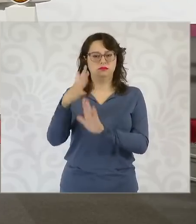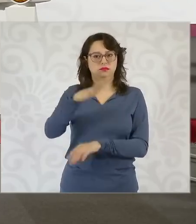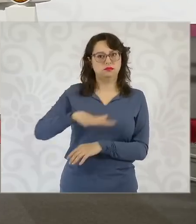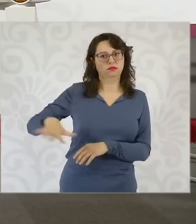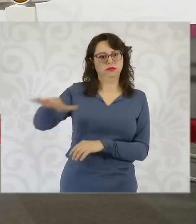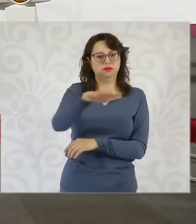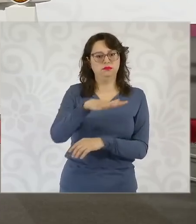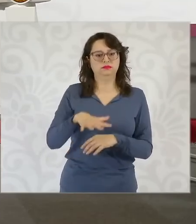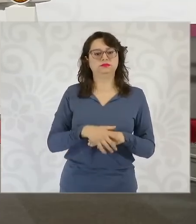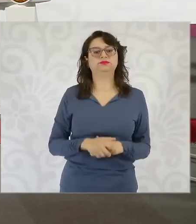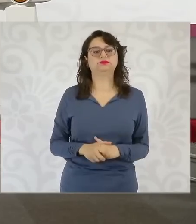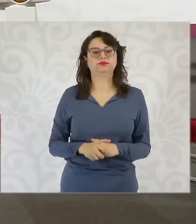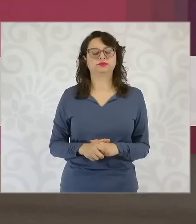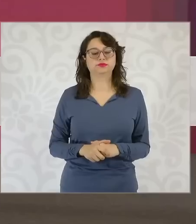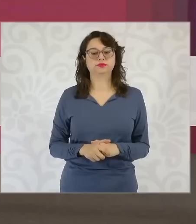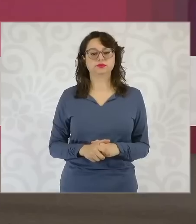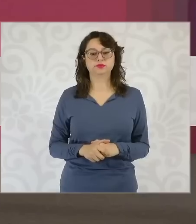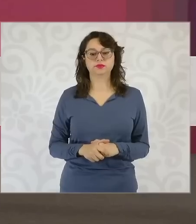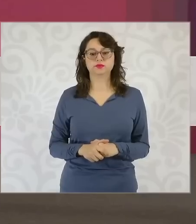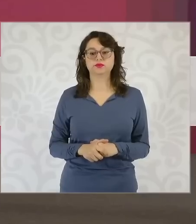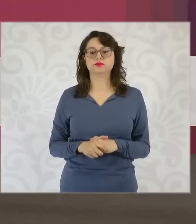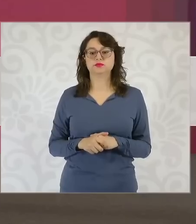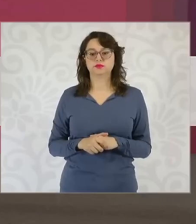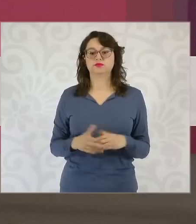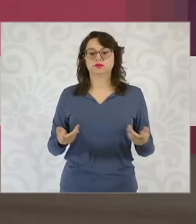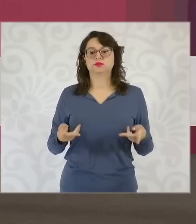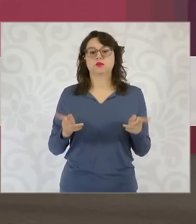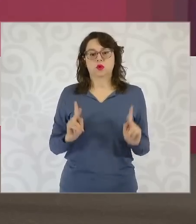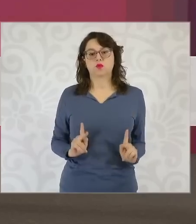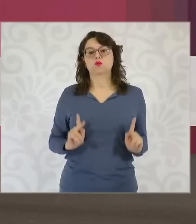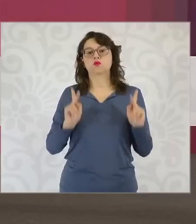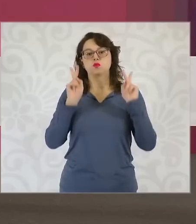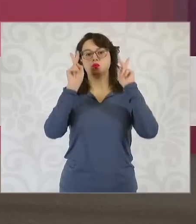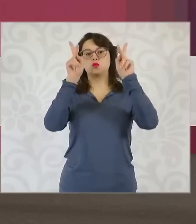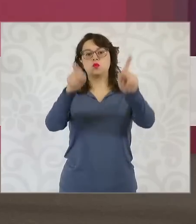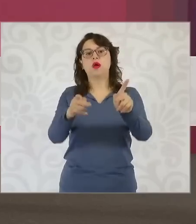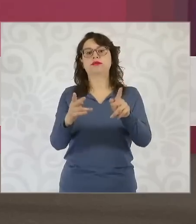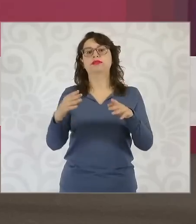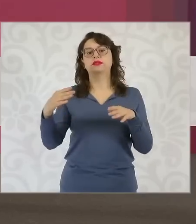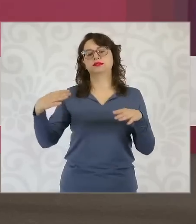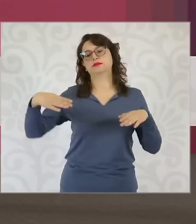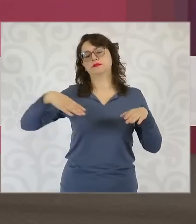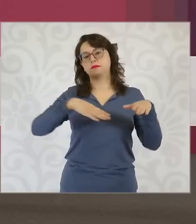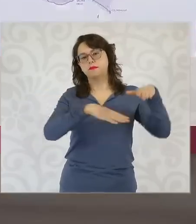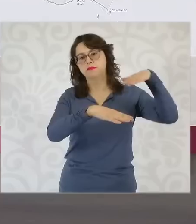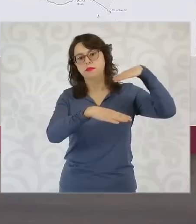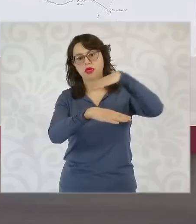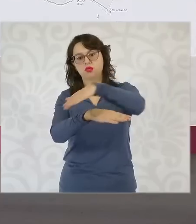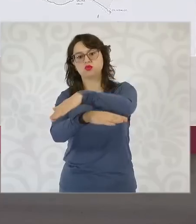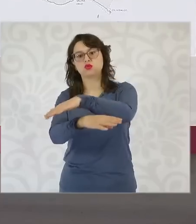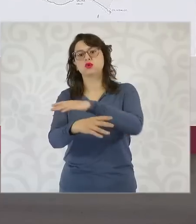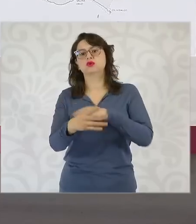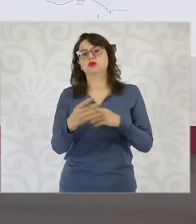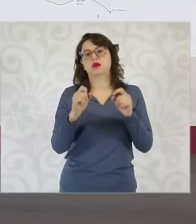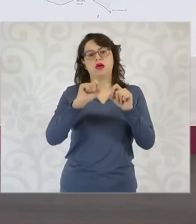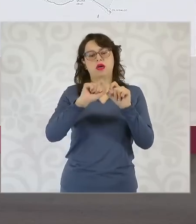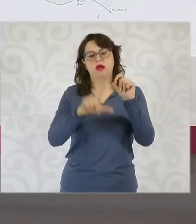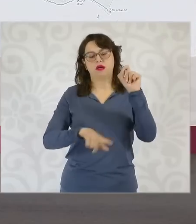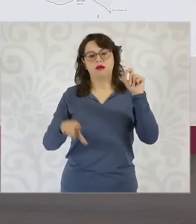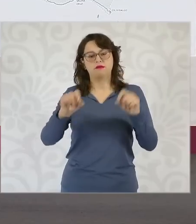la siguiente puentes y viaductos que se estarán construyendo en la red Federal tenemos un total